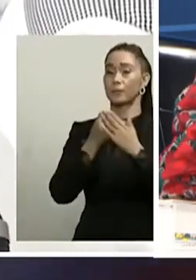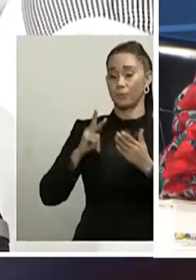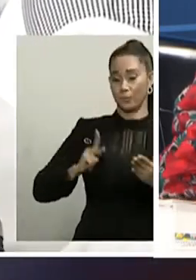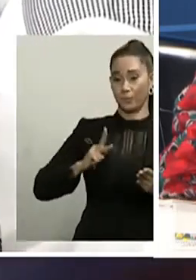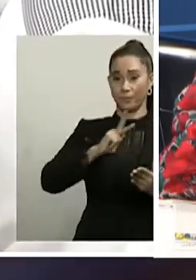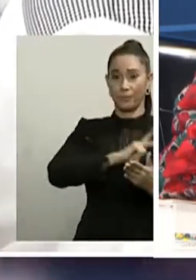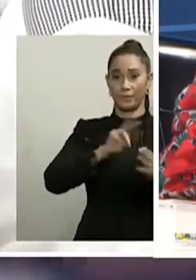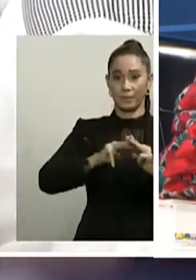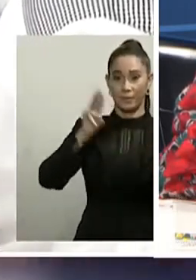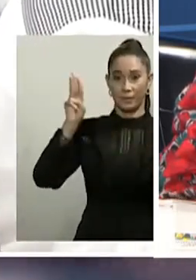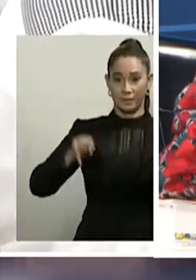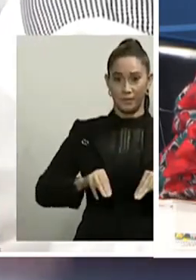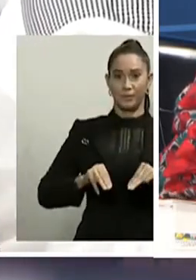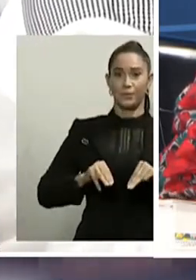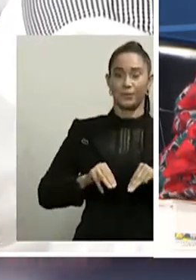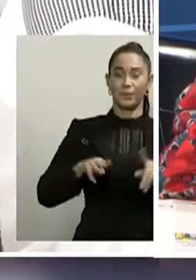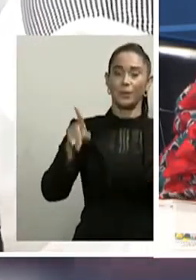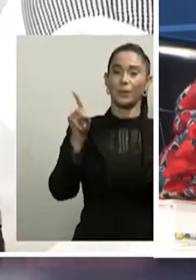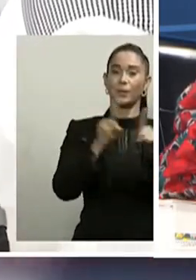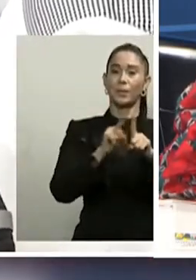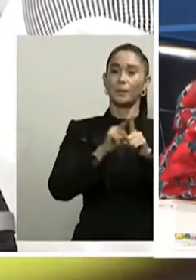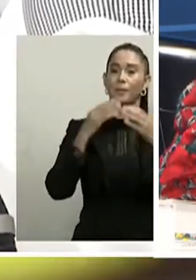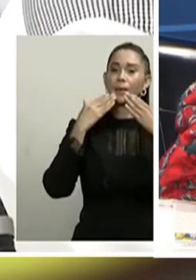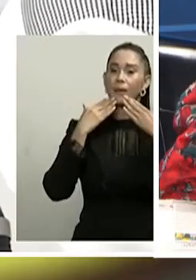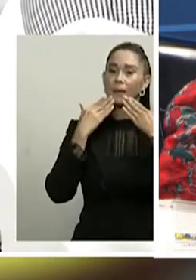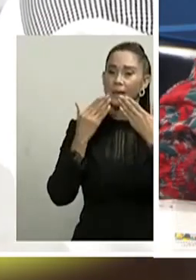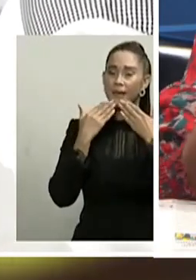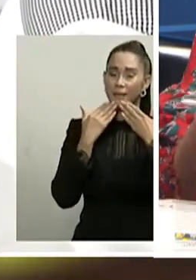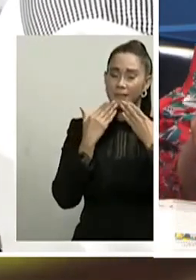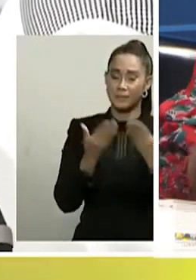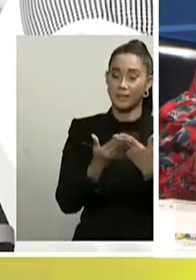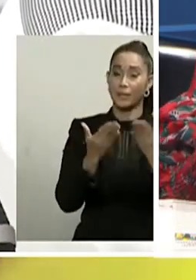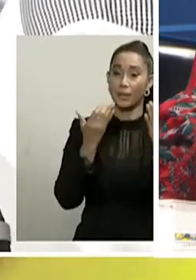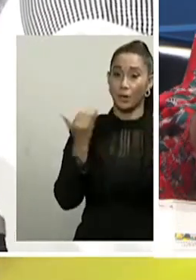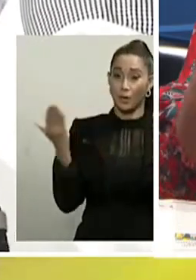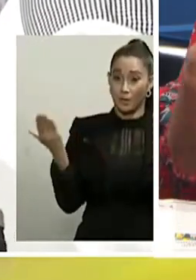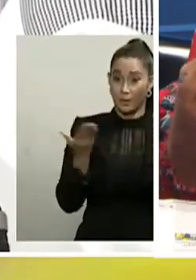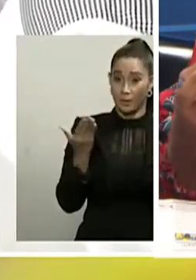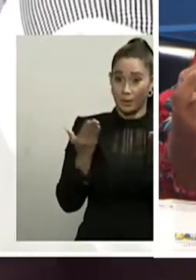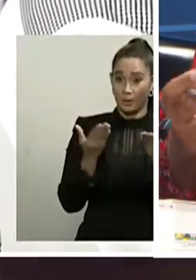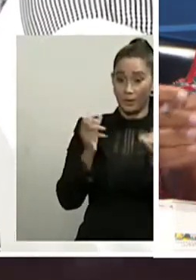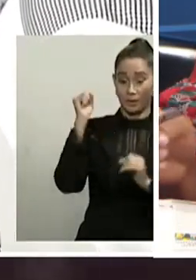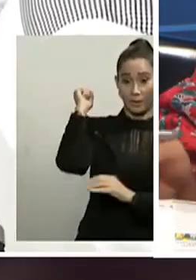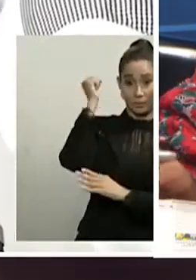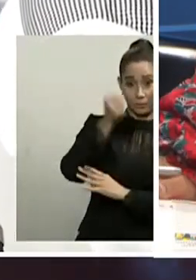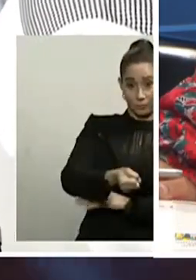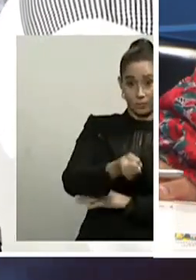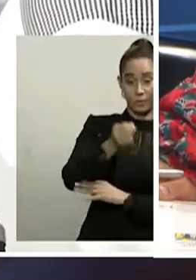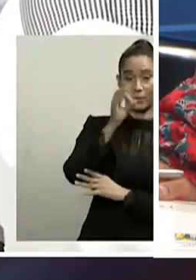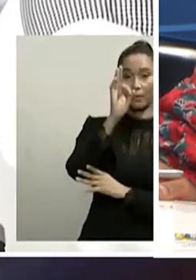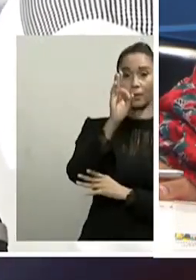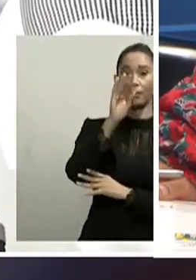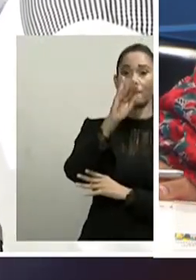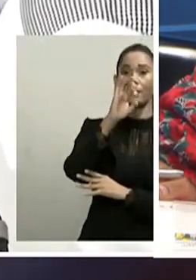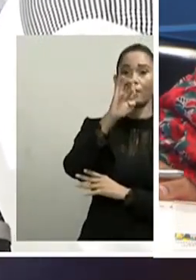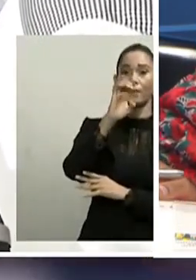por la forma sin mayores inconvenientes con la que se ha otorgado o con la que se ha llegado a